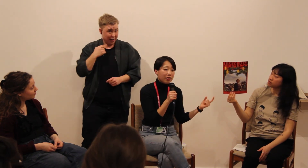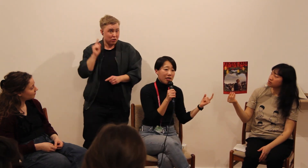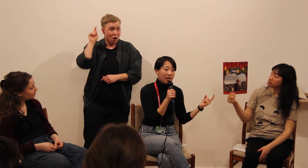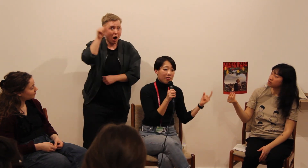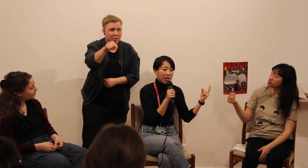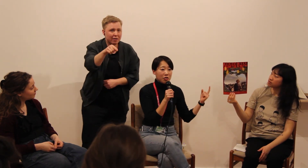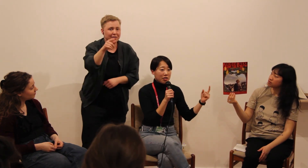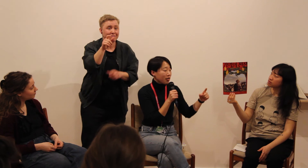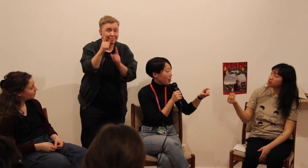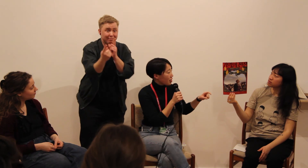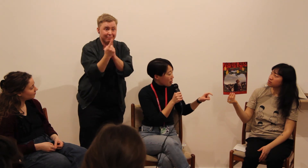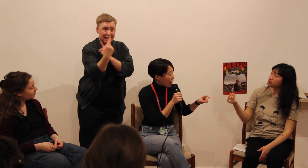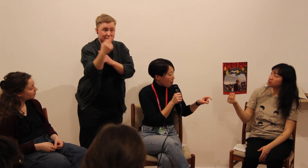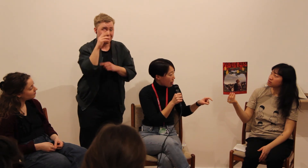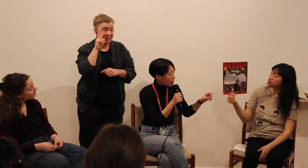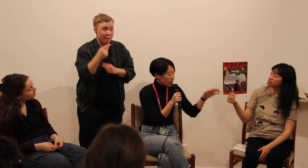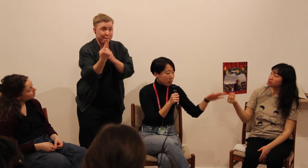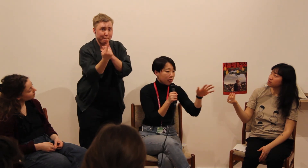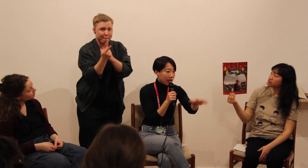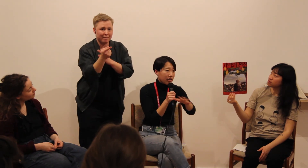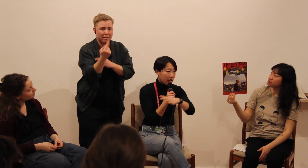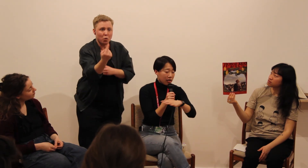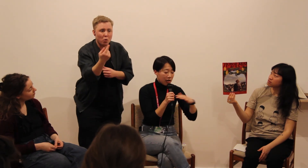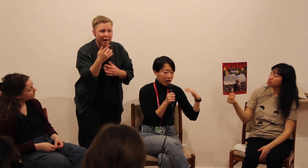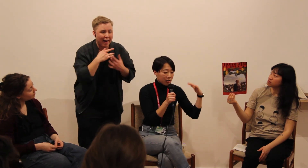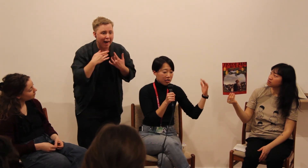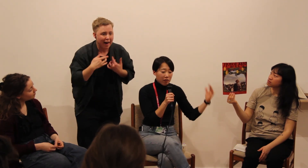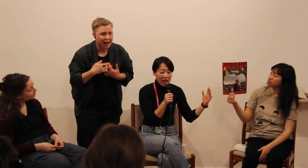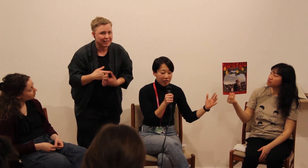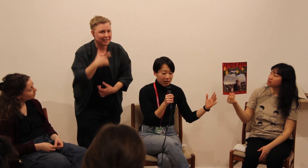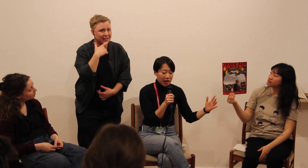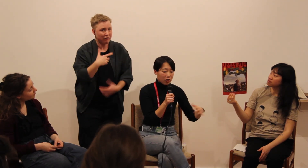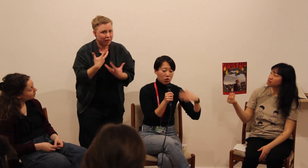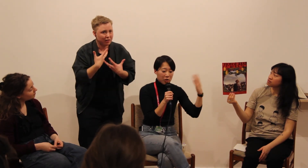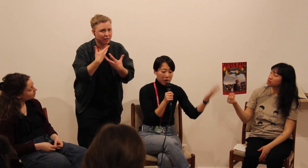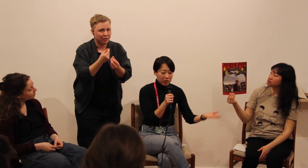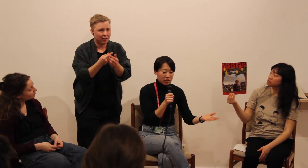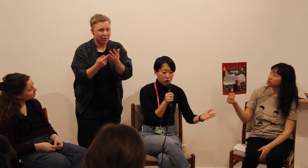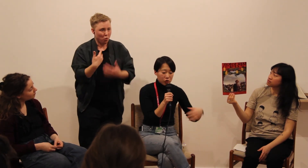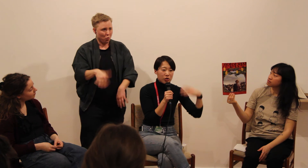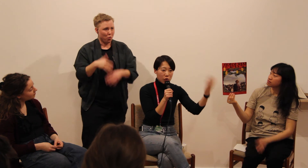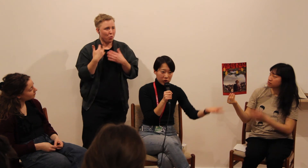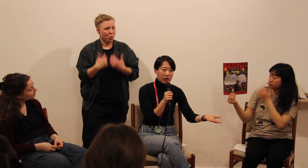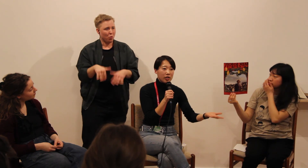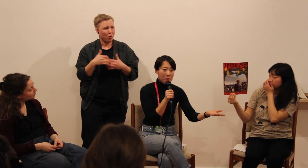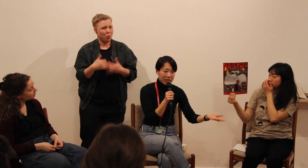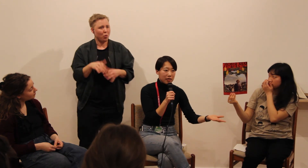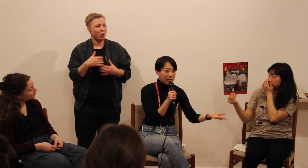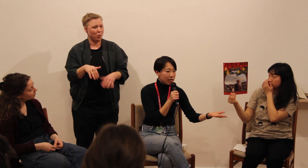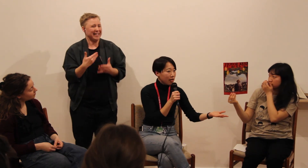In Vietnam habe ich mehrere Überlebende getroffen, die das Massaker miterlebt haben.